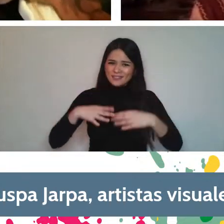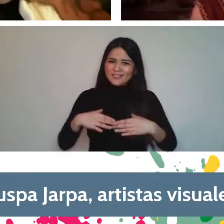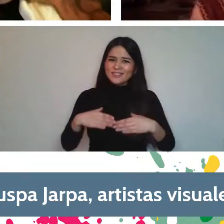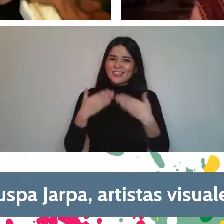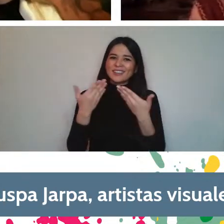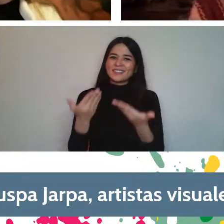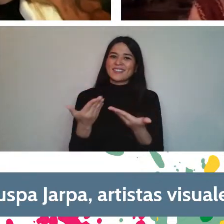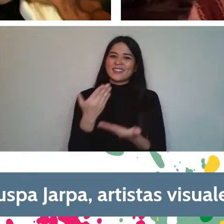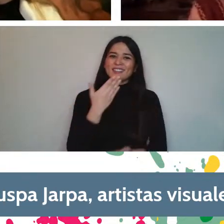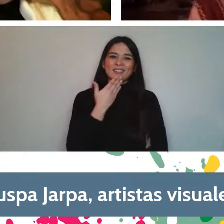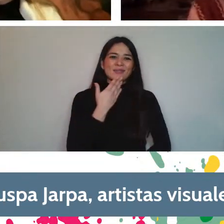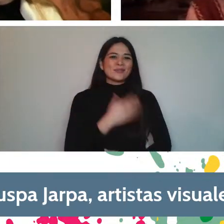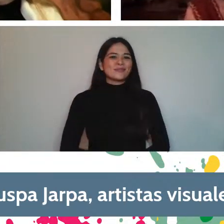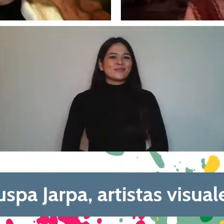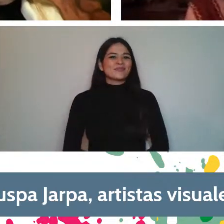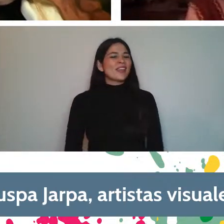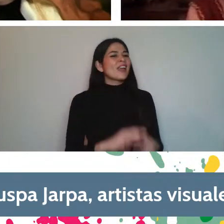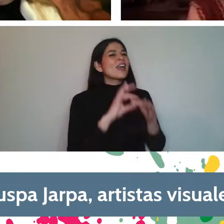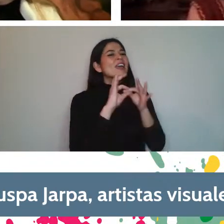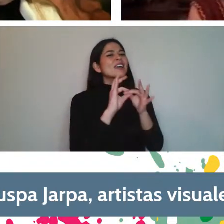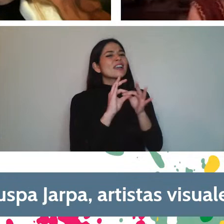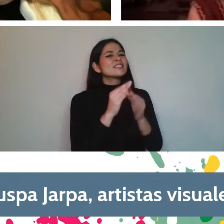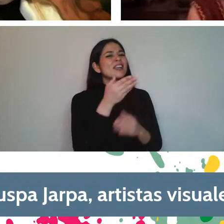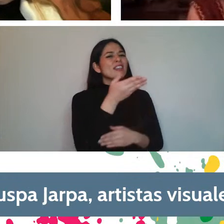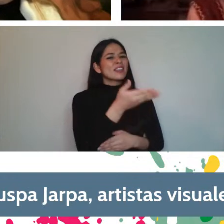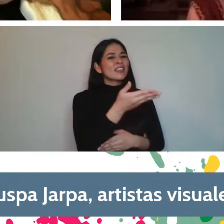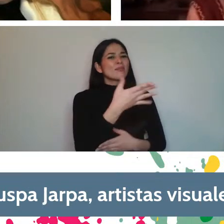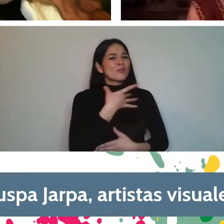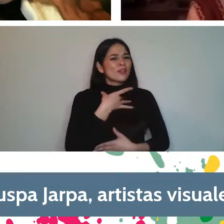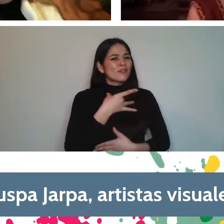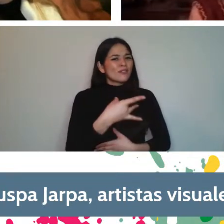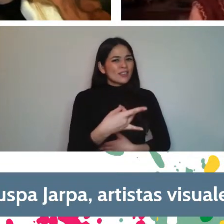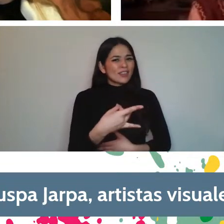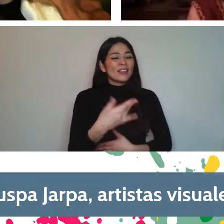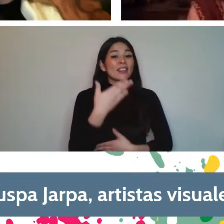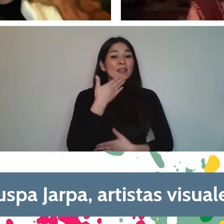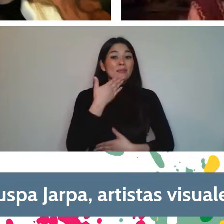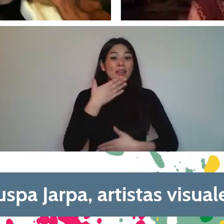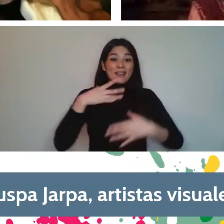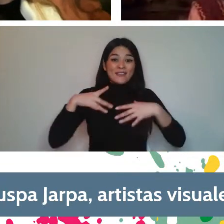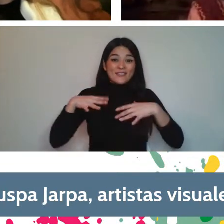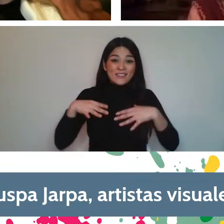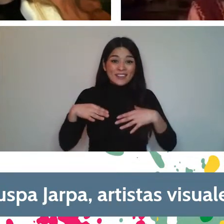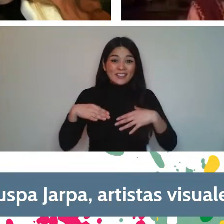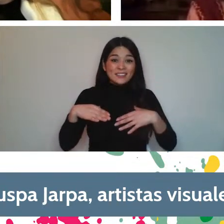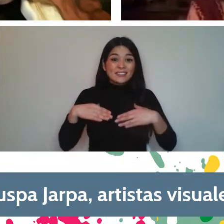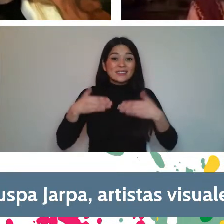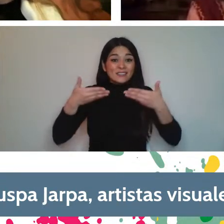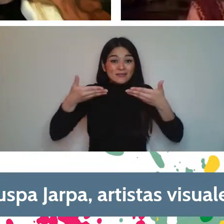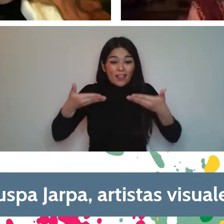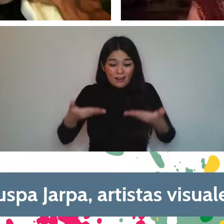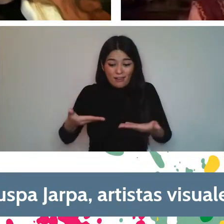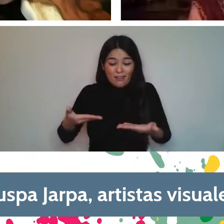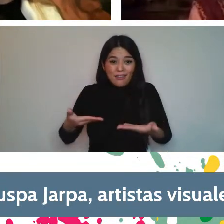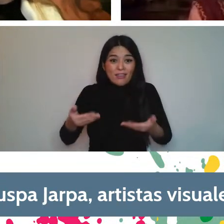Gracias a ti, Voluspa, por esta invitación. Yo también estoy feliz de estar acá contigo y con la UC.